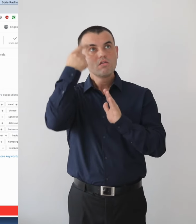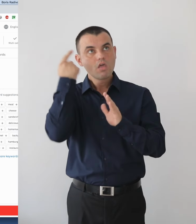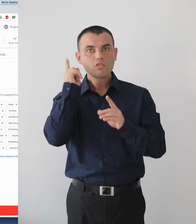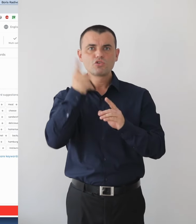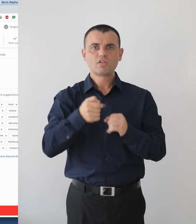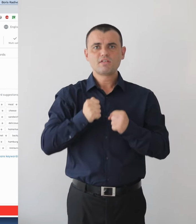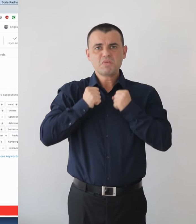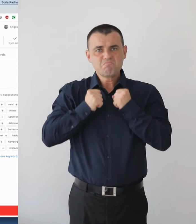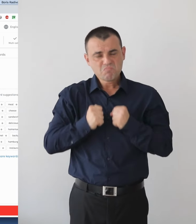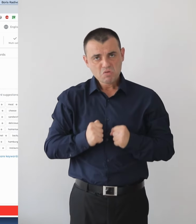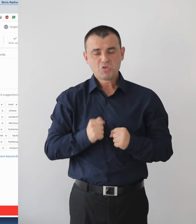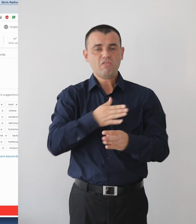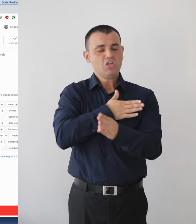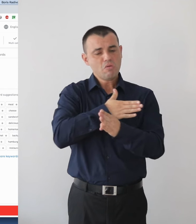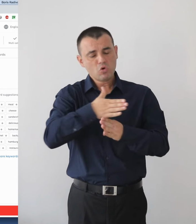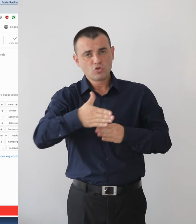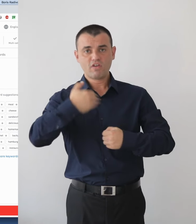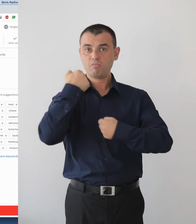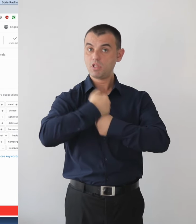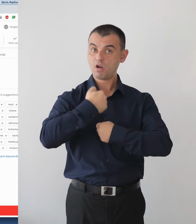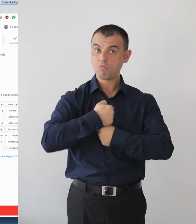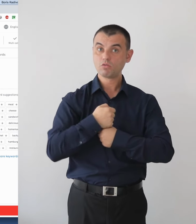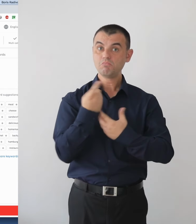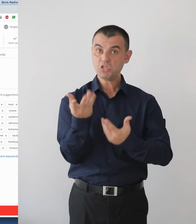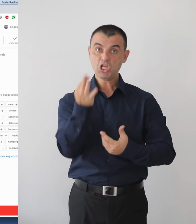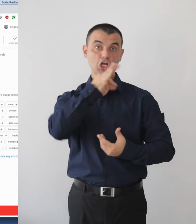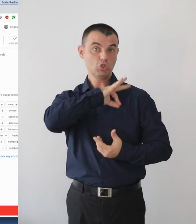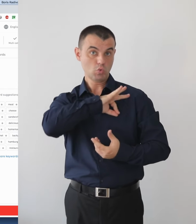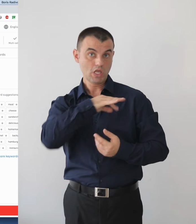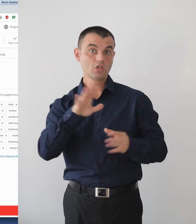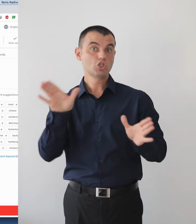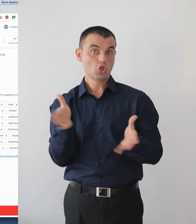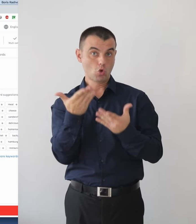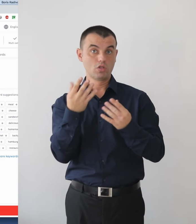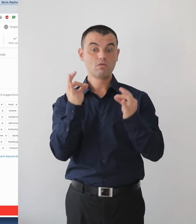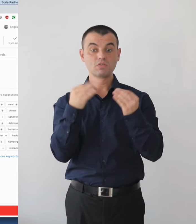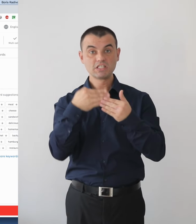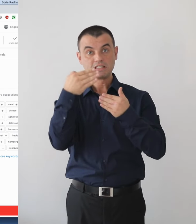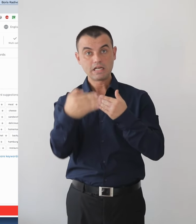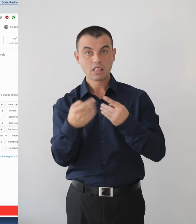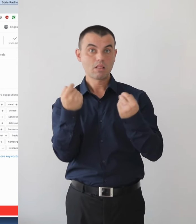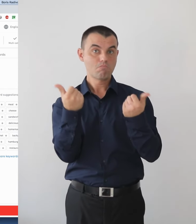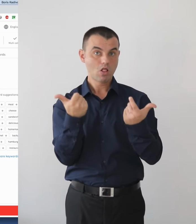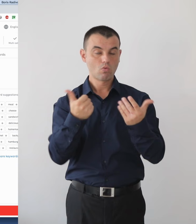Въпросът е, че трябва да бъдем търпеливи и да вършим последователна работа и резултатът ще дойде след време.